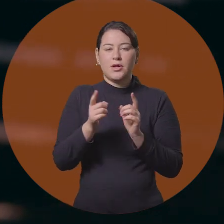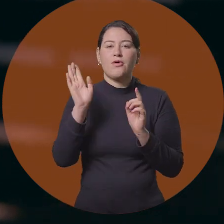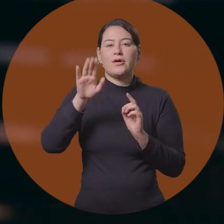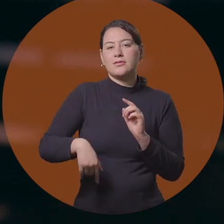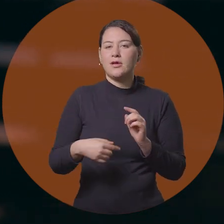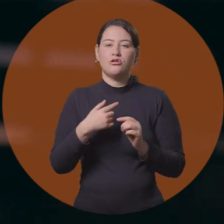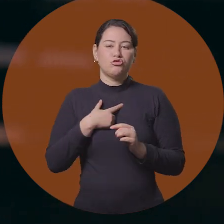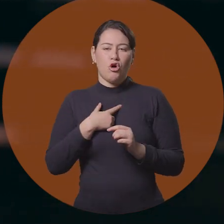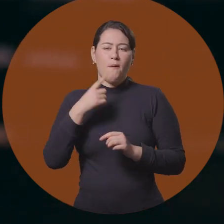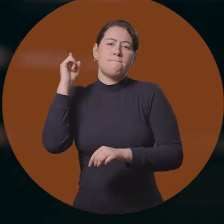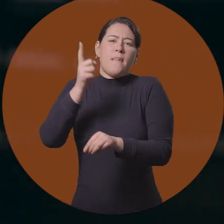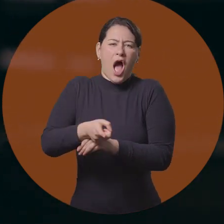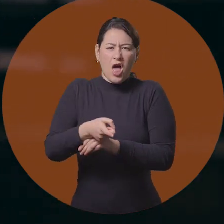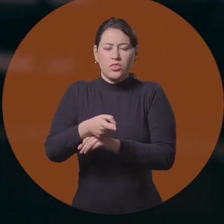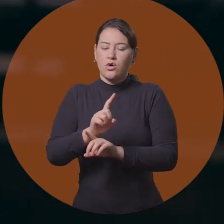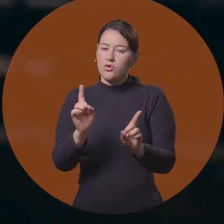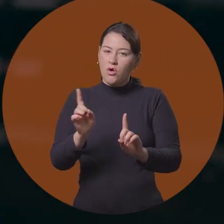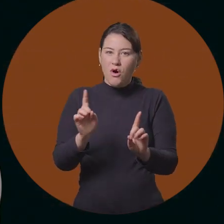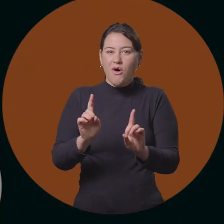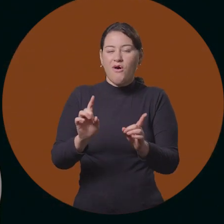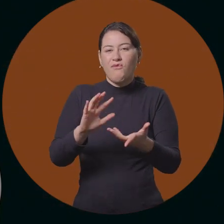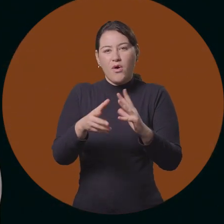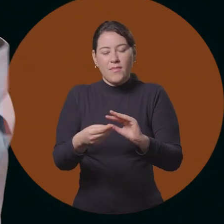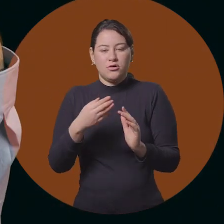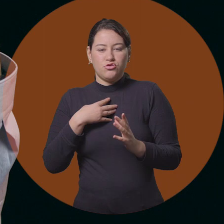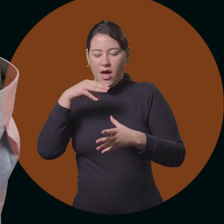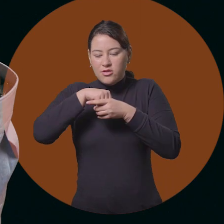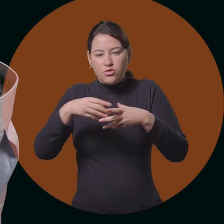“Yo soy acá el que mando”, sino que soy de un grupo que está buscando la verdad.